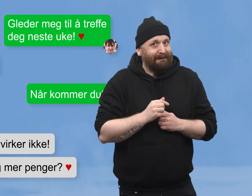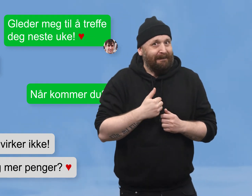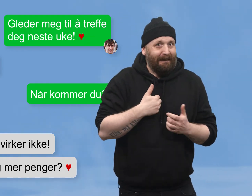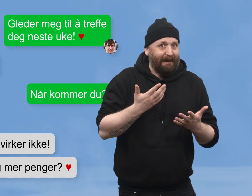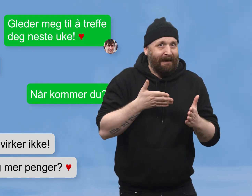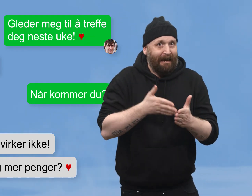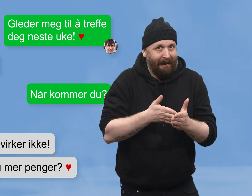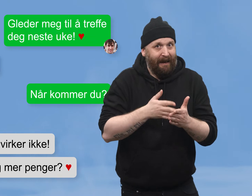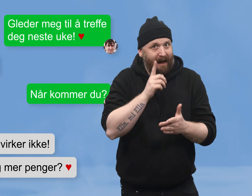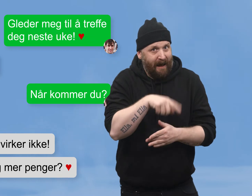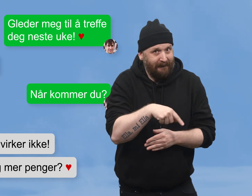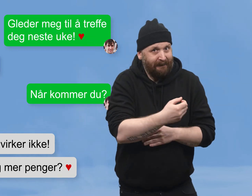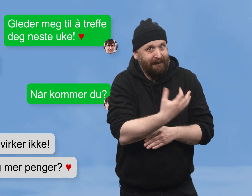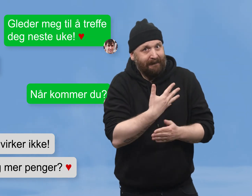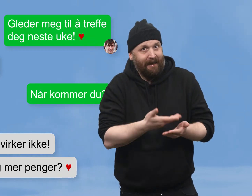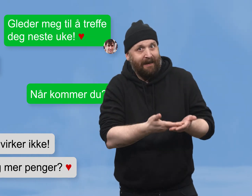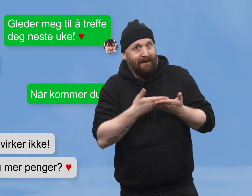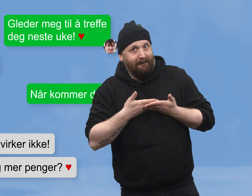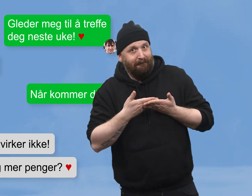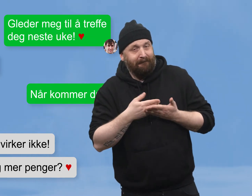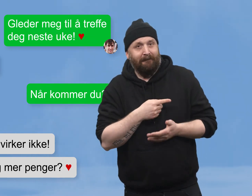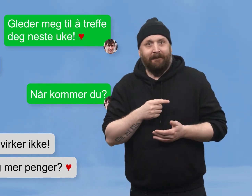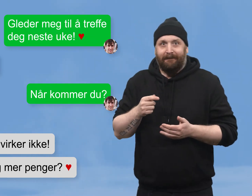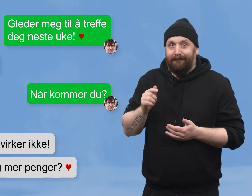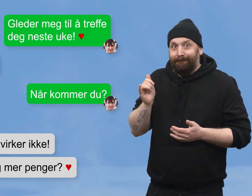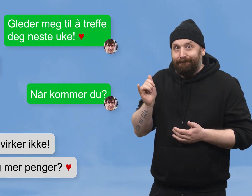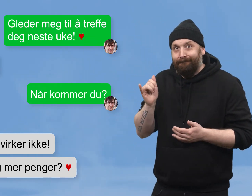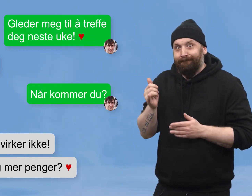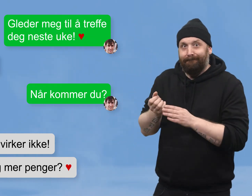Frem til den falske profilen begynner å be om hjelp.